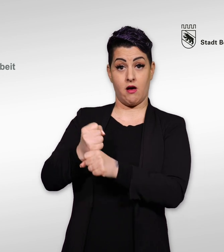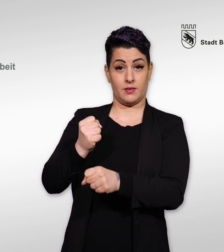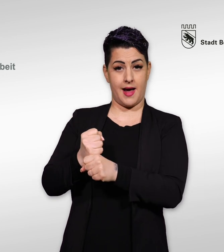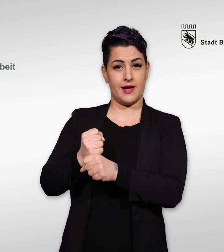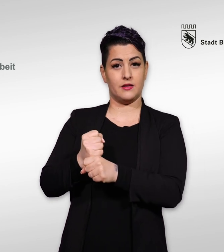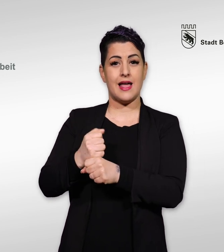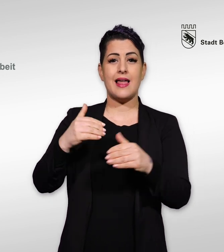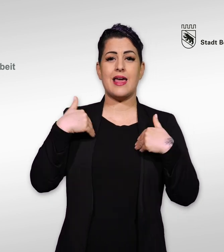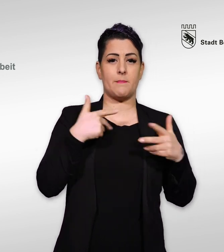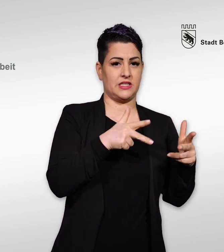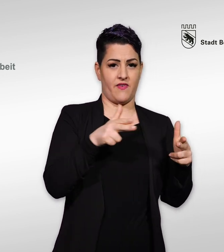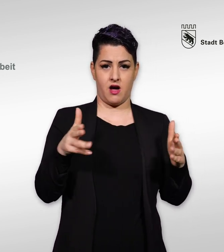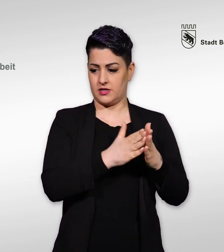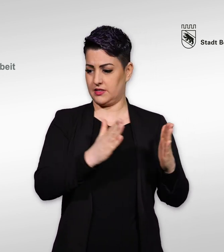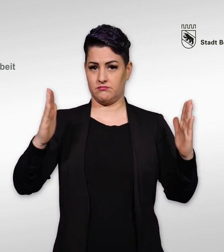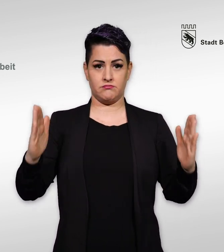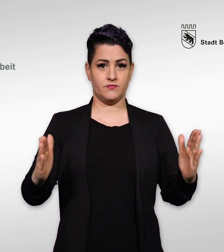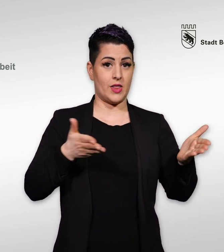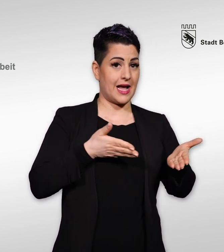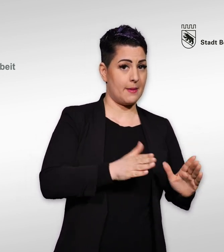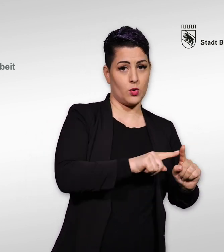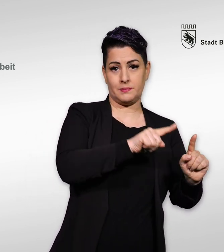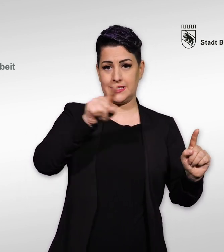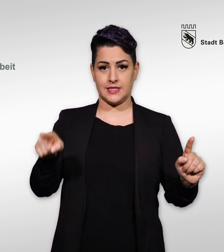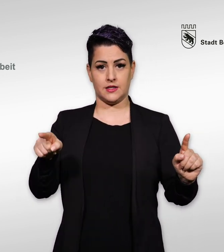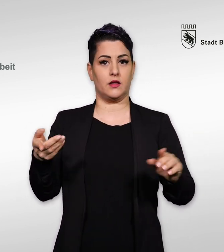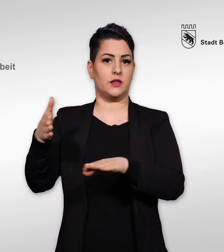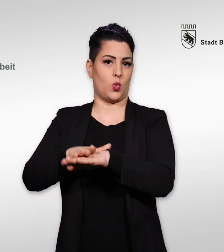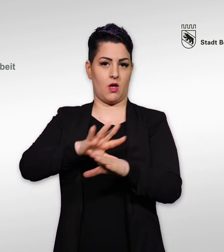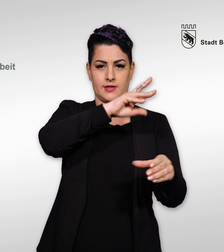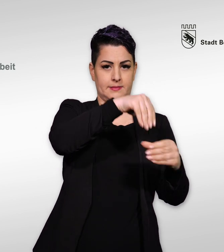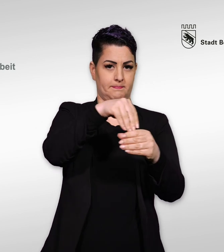Care-Aufgaben fallen in allen Lebensphasen an.